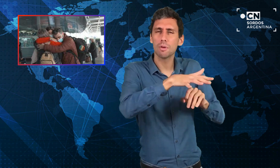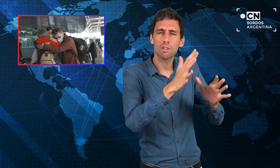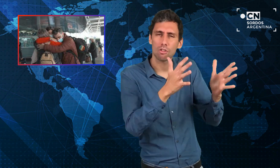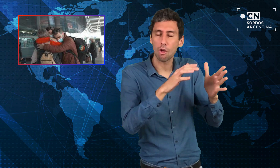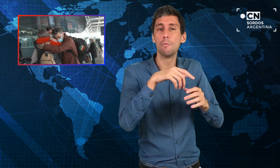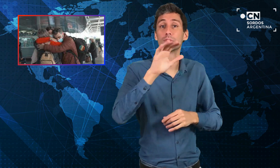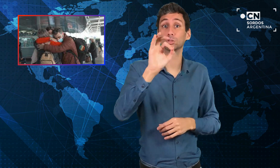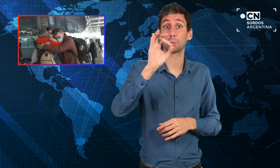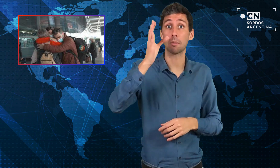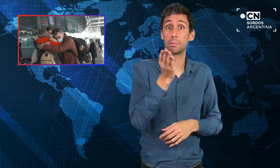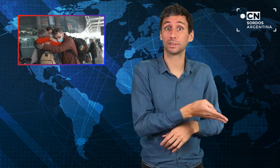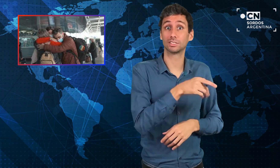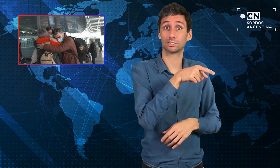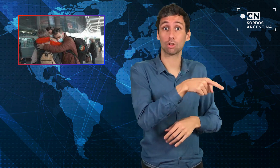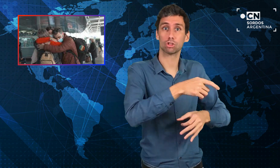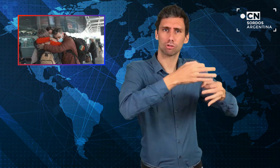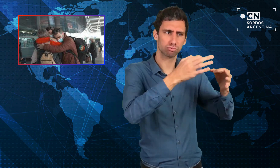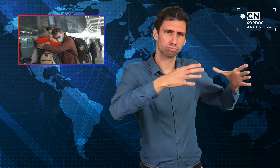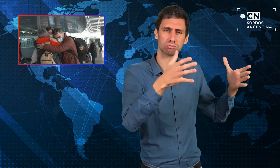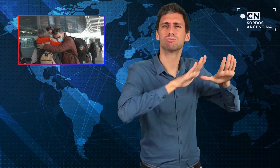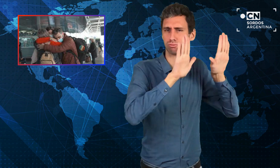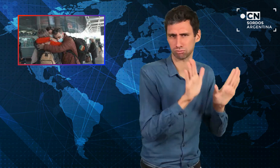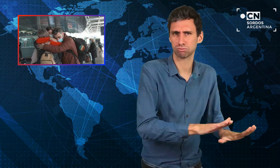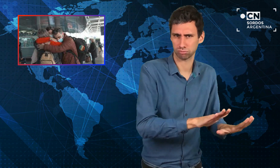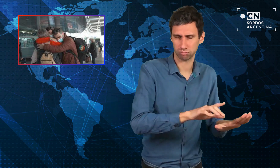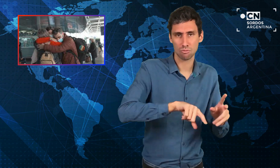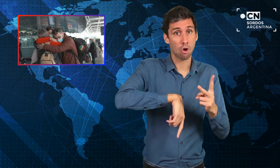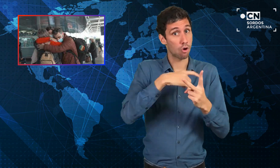Por el contrario, los que quieren permanecer en el país encontraron